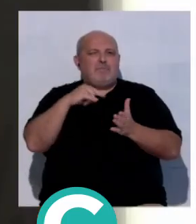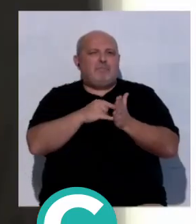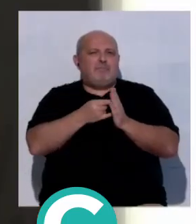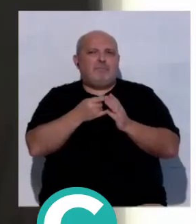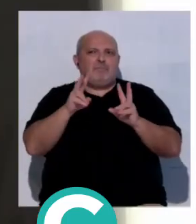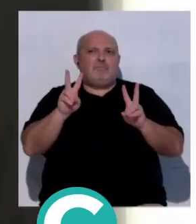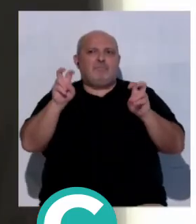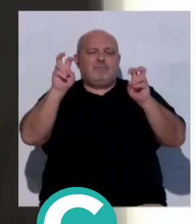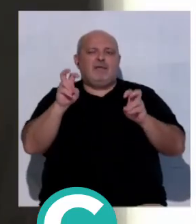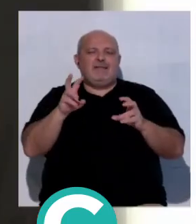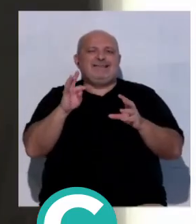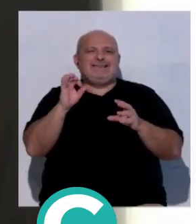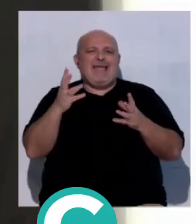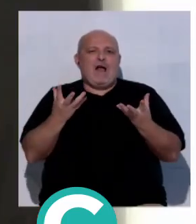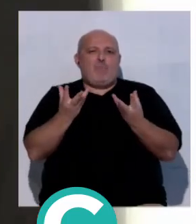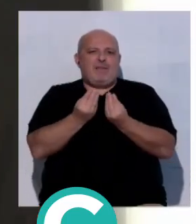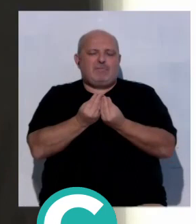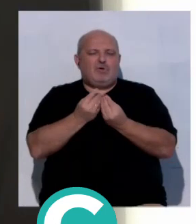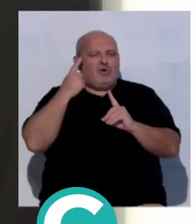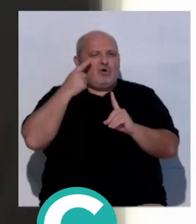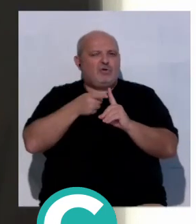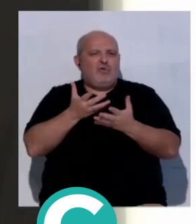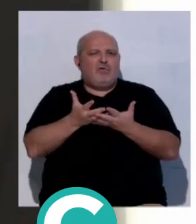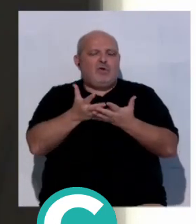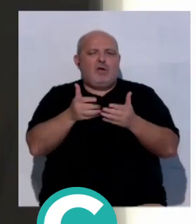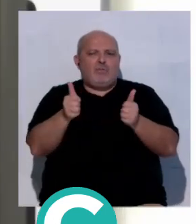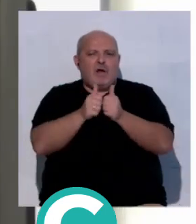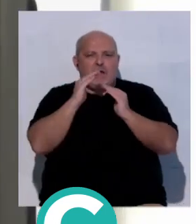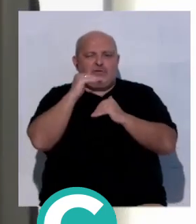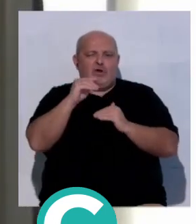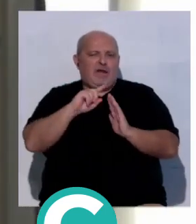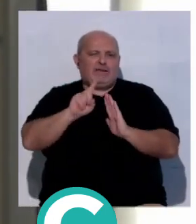bajo el nombre de te acompañamos cuyo objetivo es ofrecer una atención integral a las personas